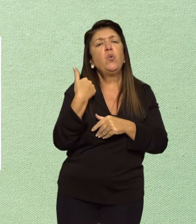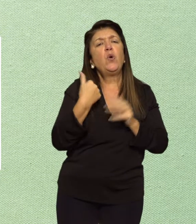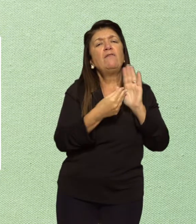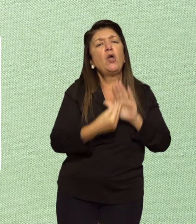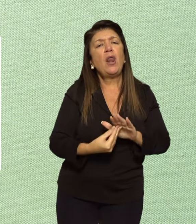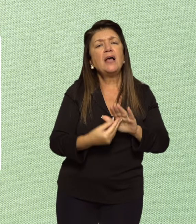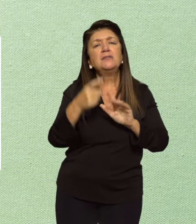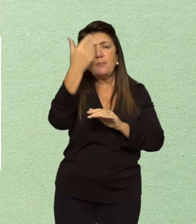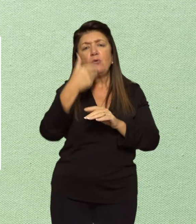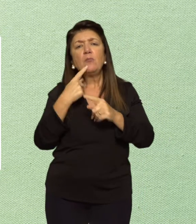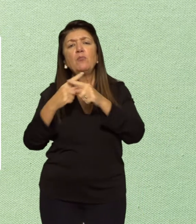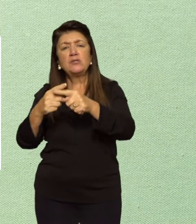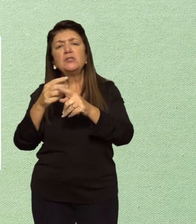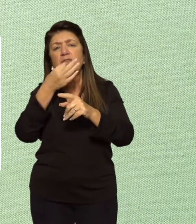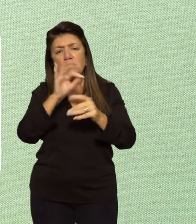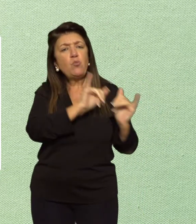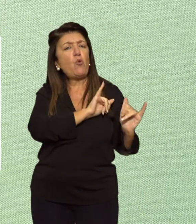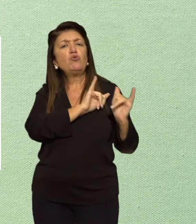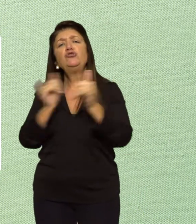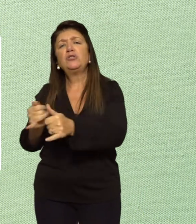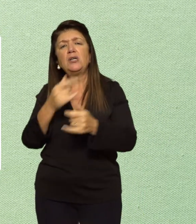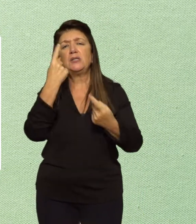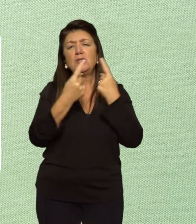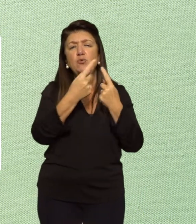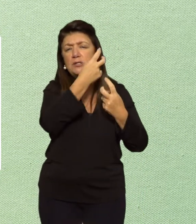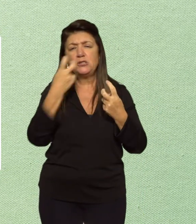uscire da questa questione qui. - - E' un evento che fa parte di un percorso di una storia.